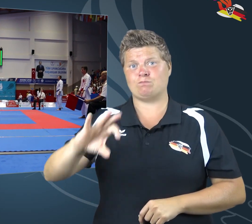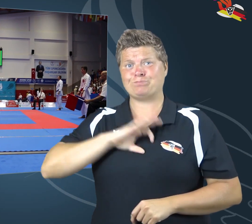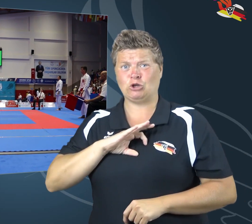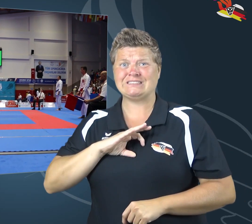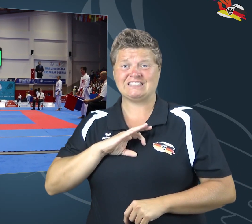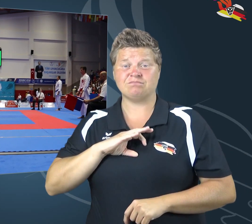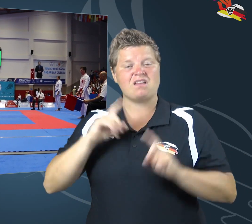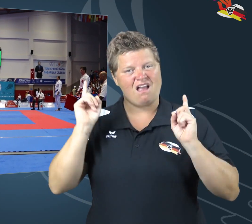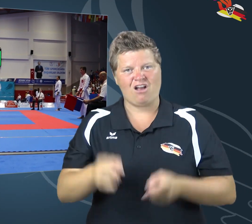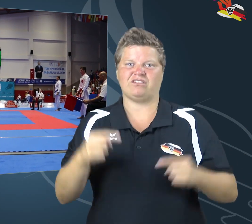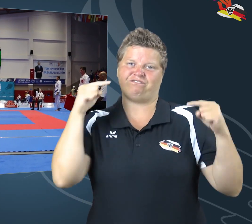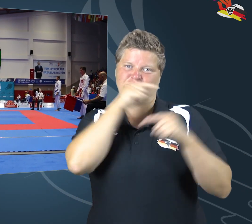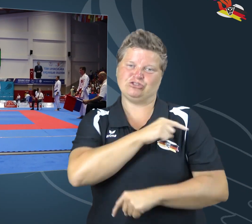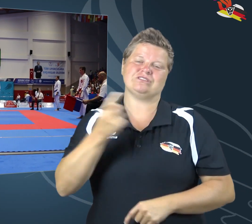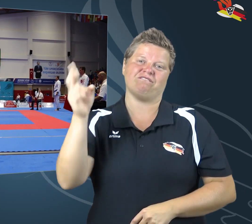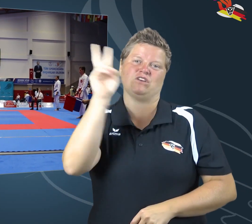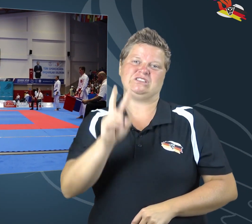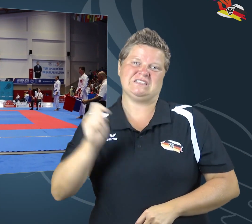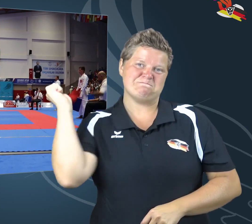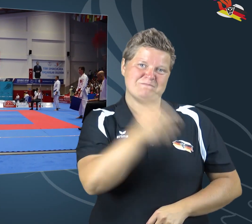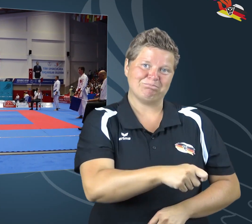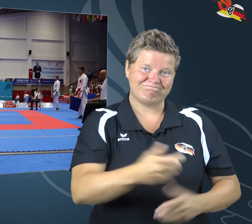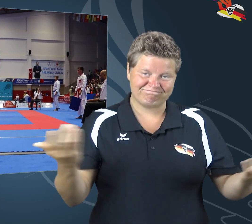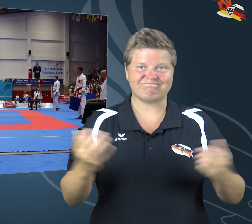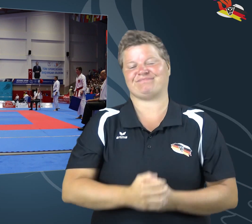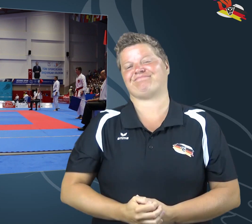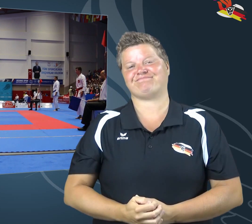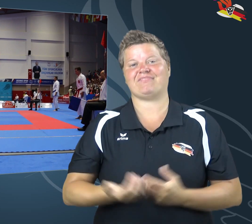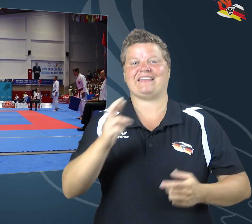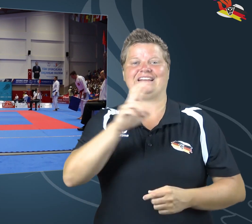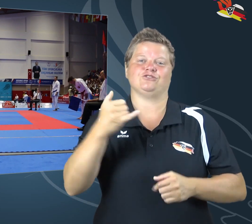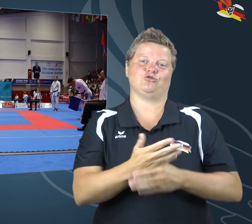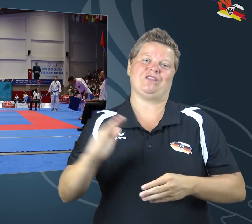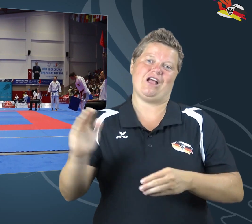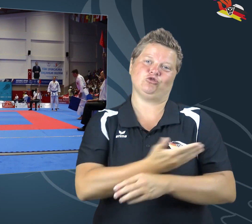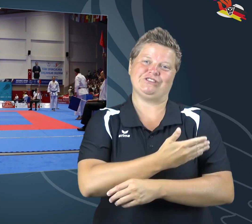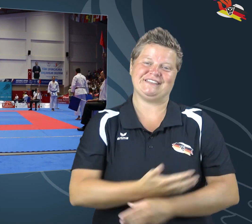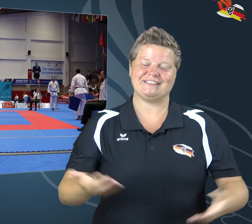Allerdings ging auch das anschließende Match gegen den Venezolaner Omar José Velis Cordero verloren.